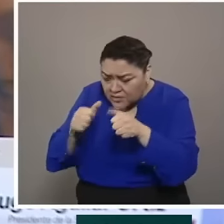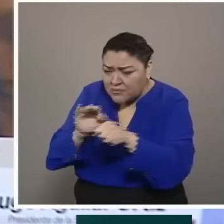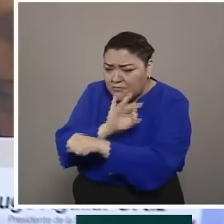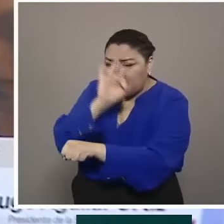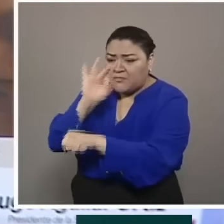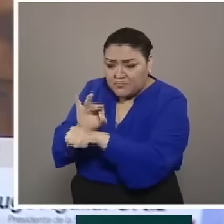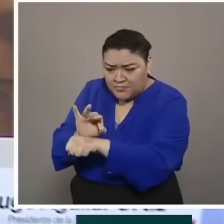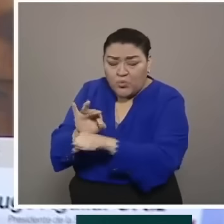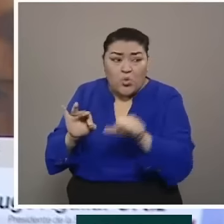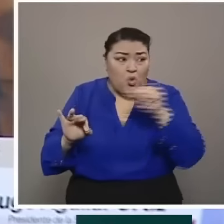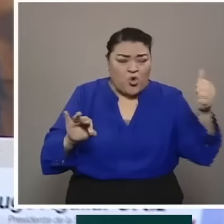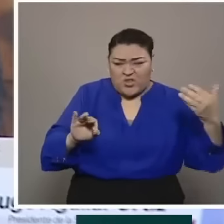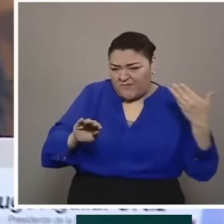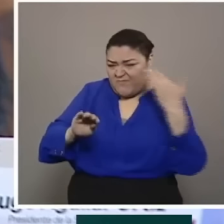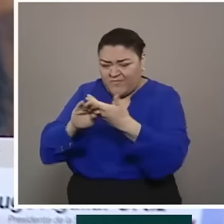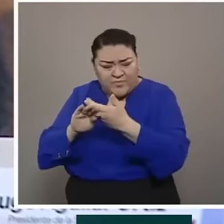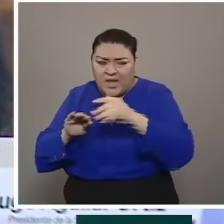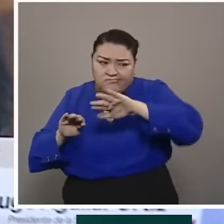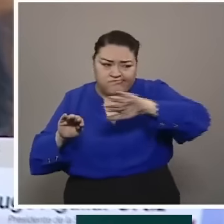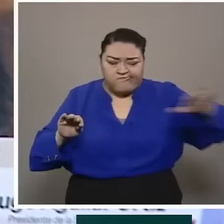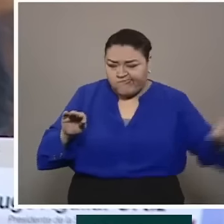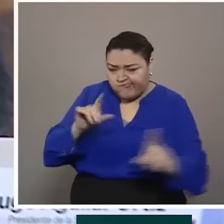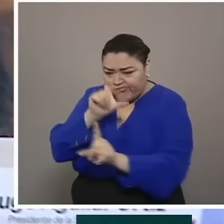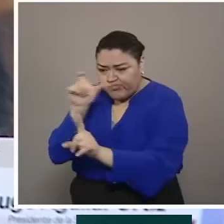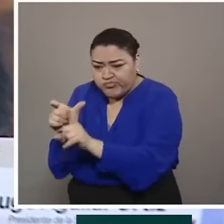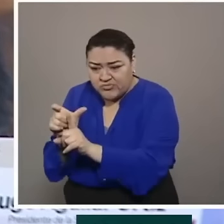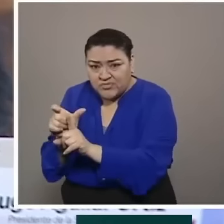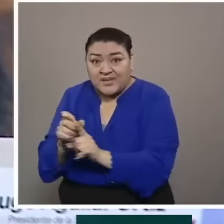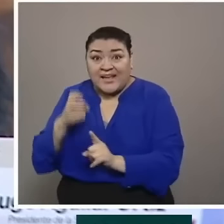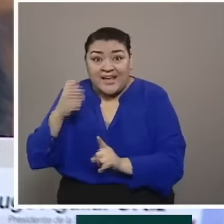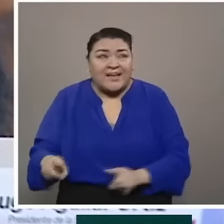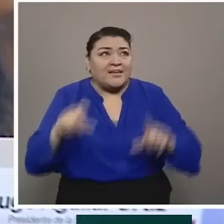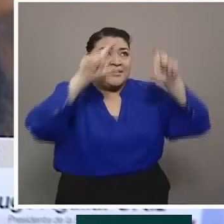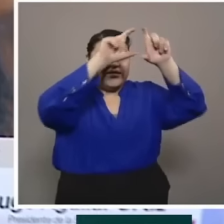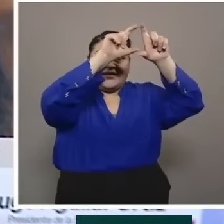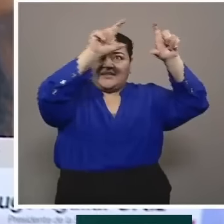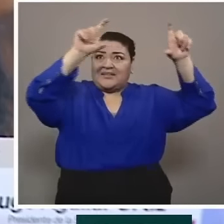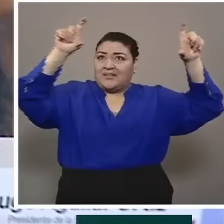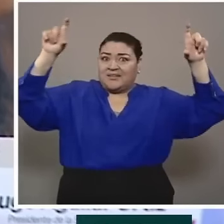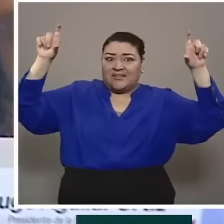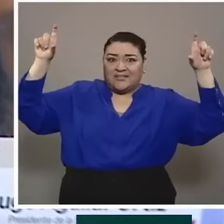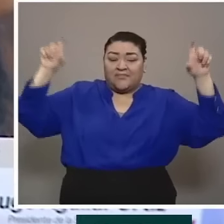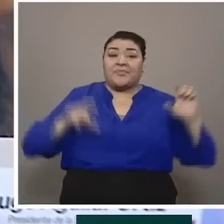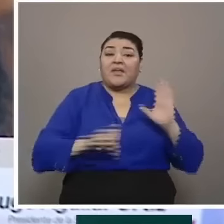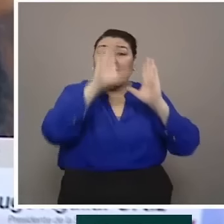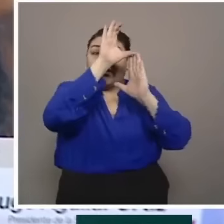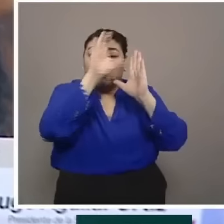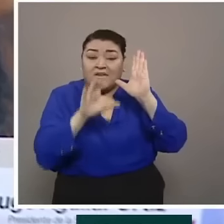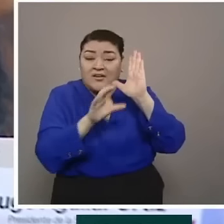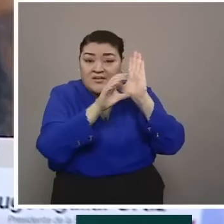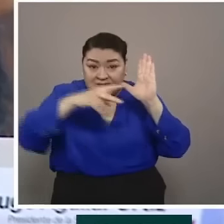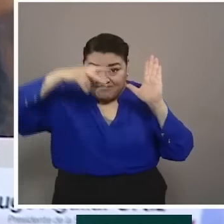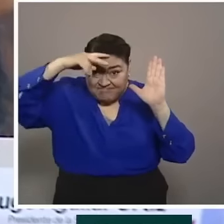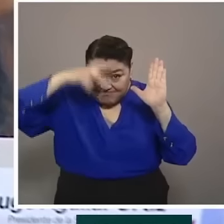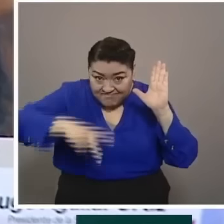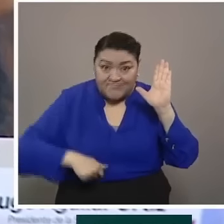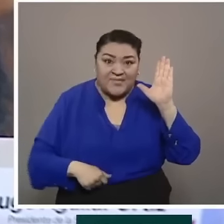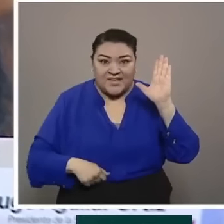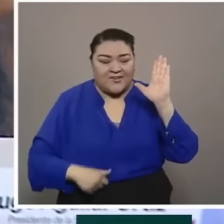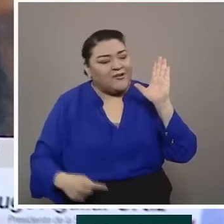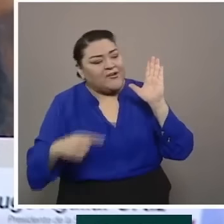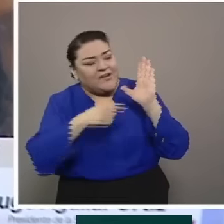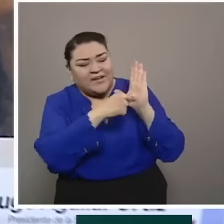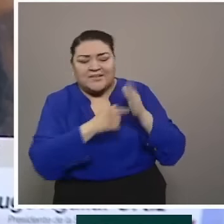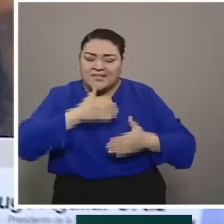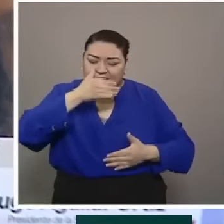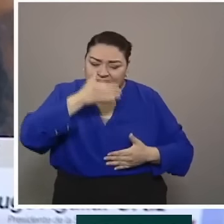contra el arbitrario. La realidad constitucional de nuestro país avanzado más rápido que la